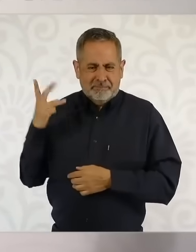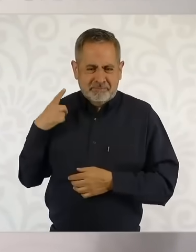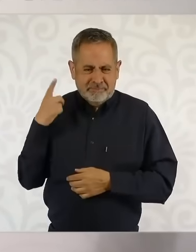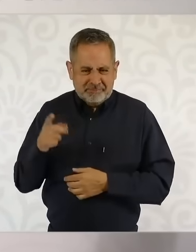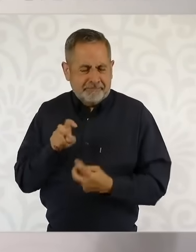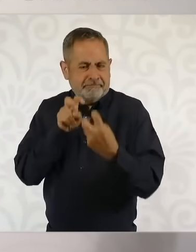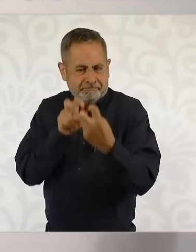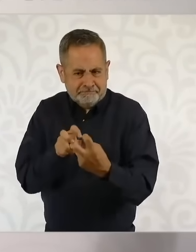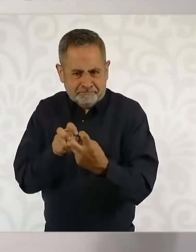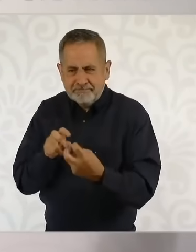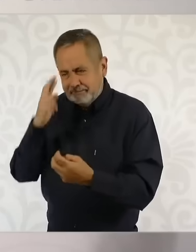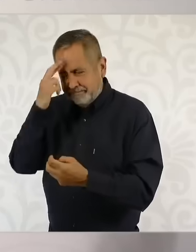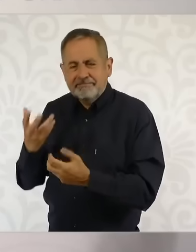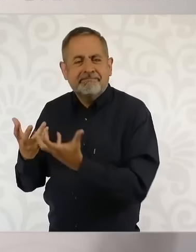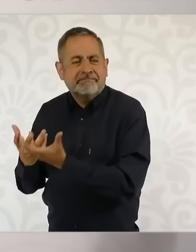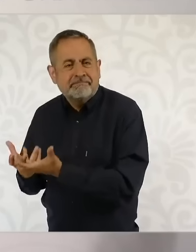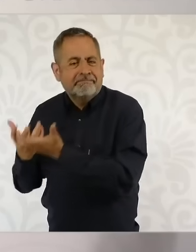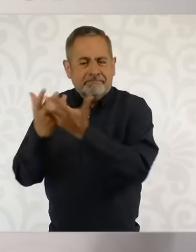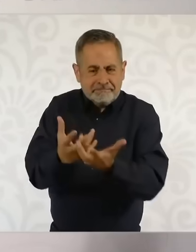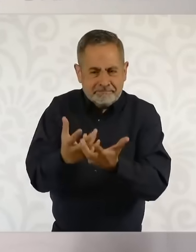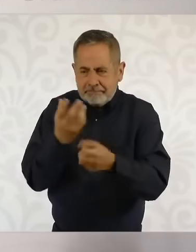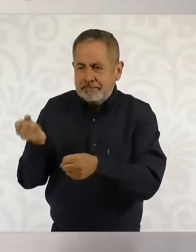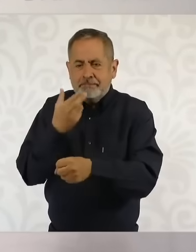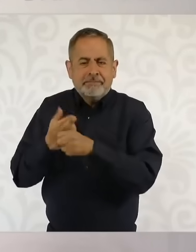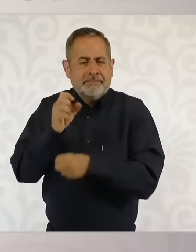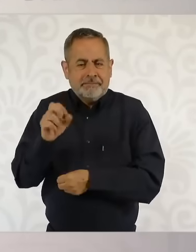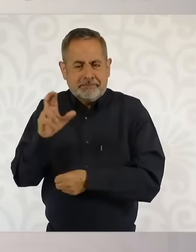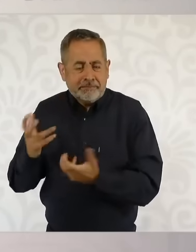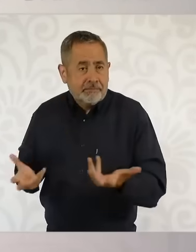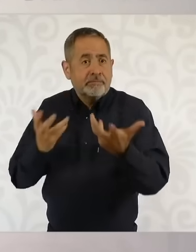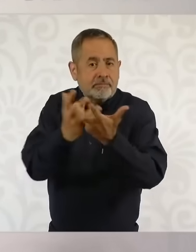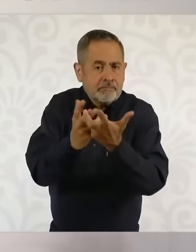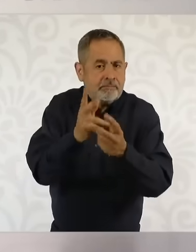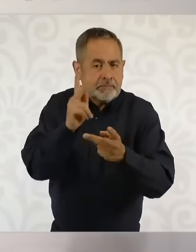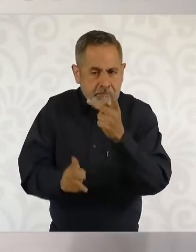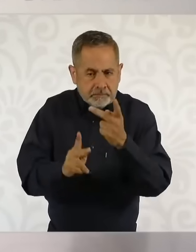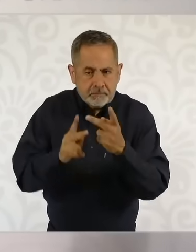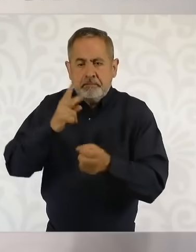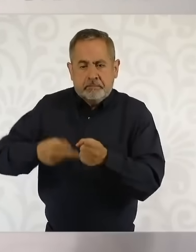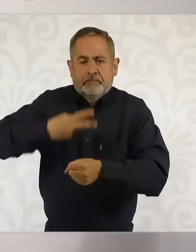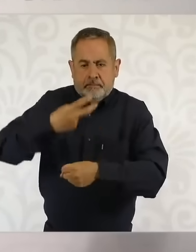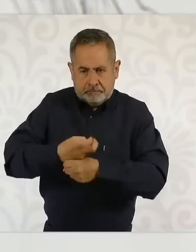que fue el gabinete de seguridad y el secretario de Relaciones Exteriores una siguiente reunión eh